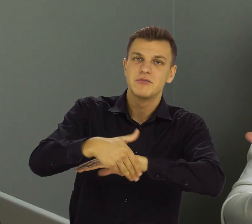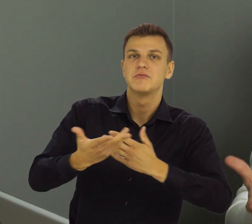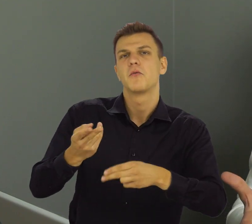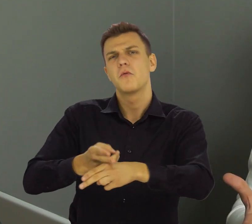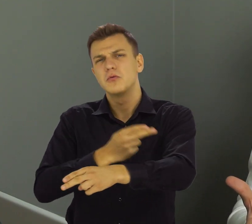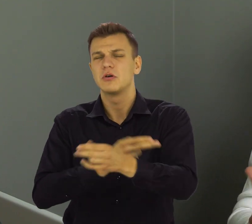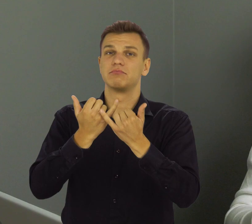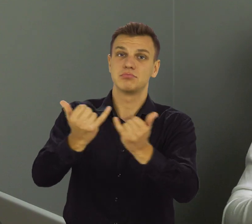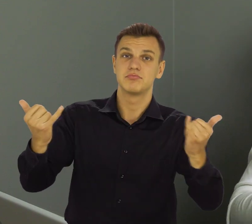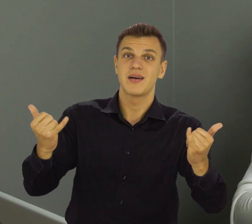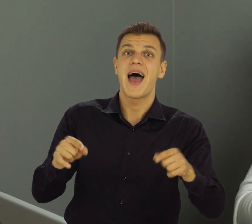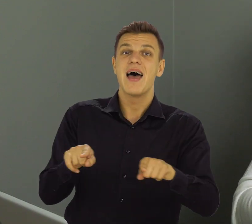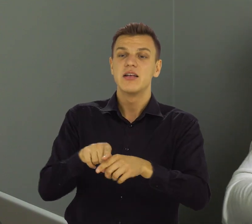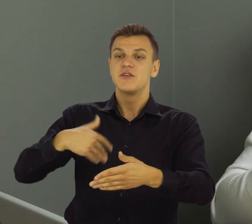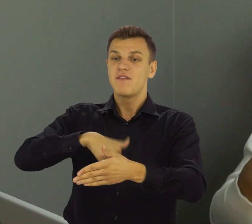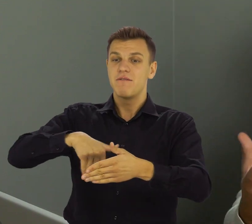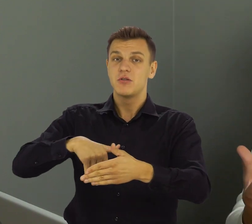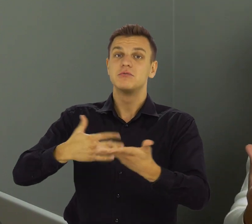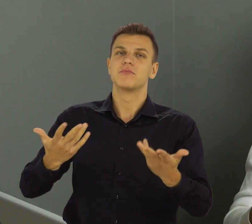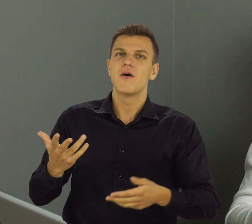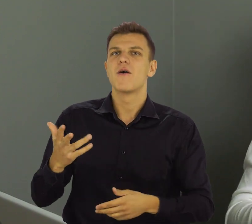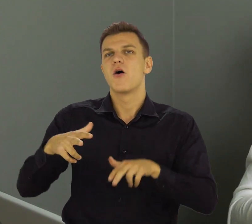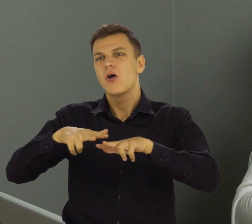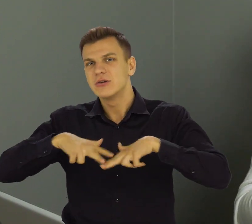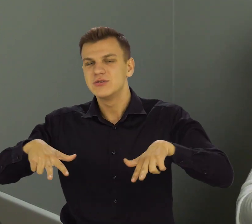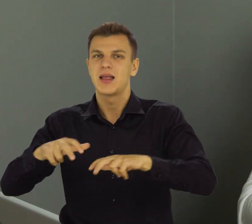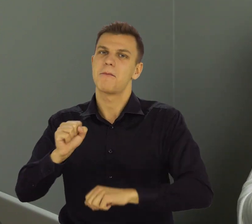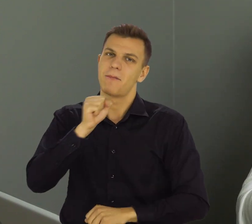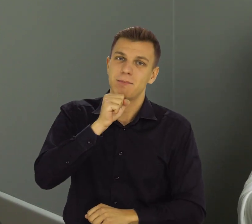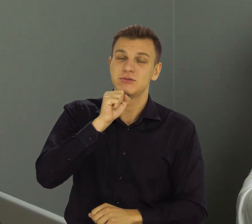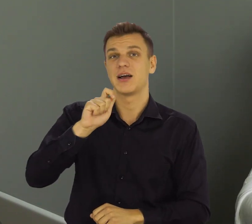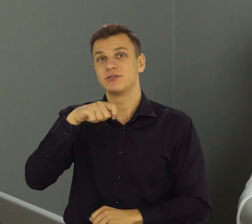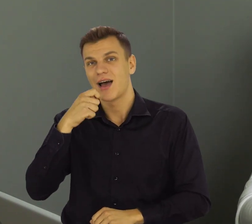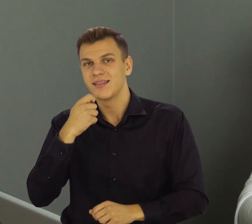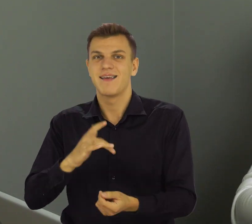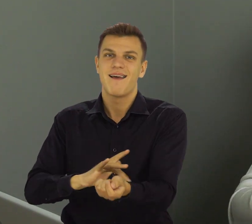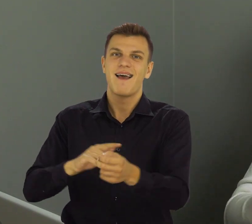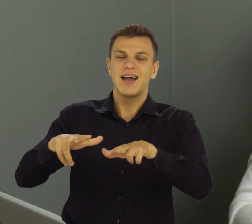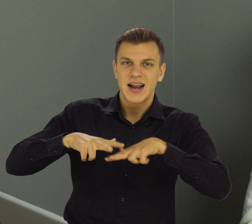pośrednicząc między rodzicami i dziadkami, młodszym rodzeństwem czy krewnymi.